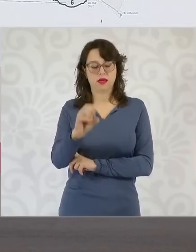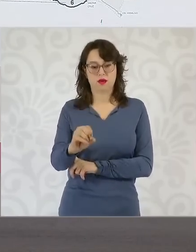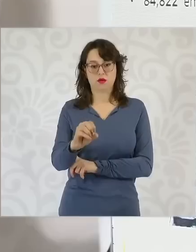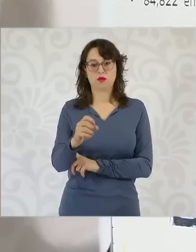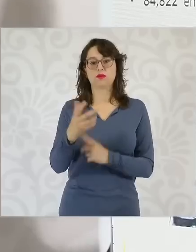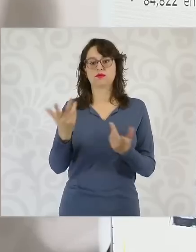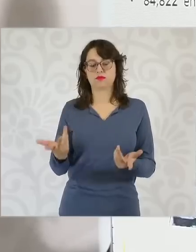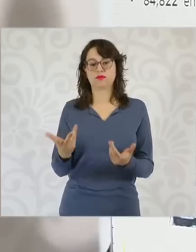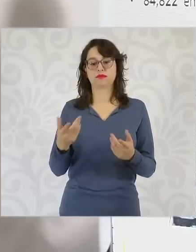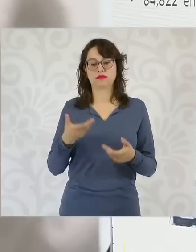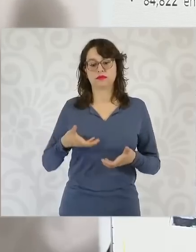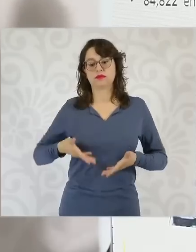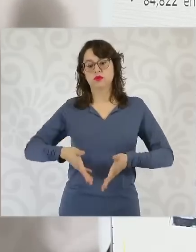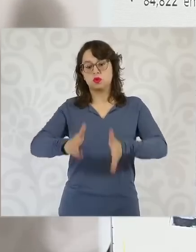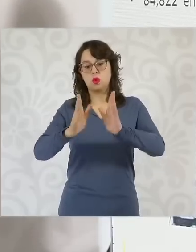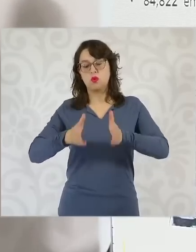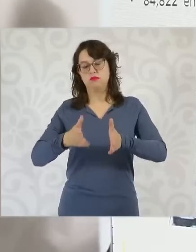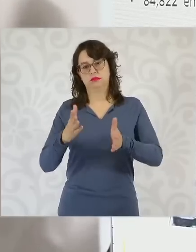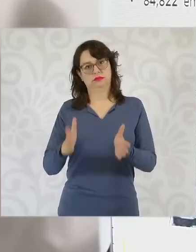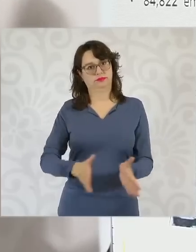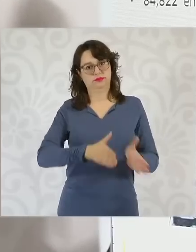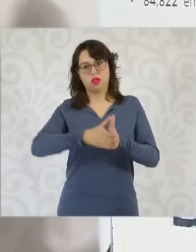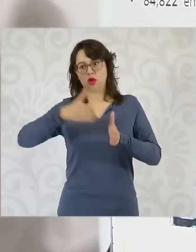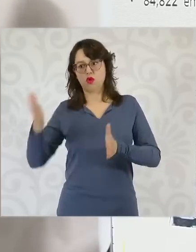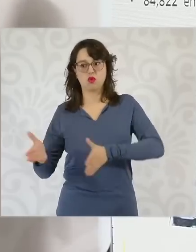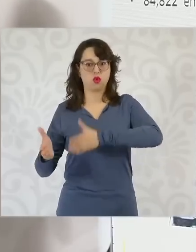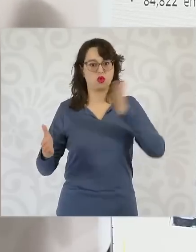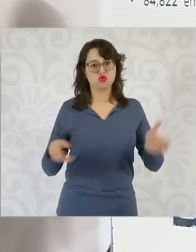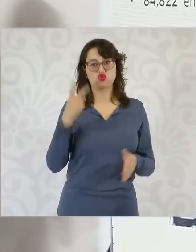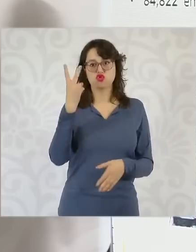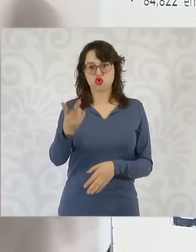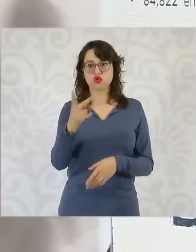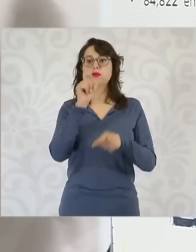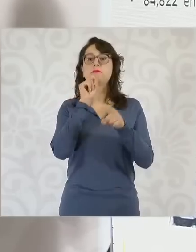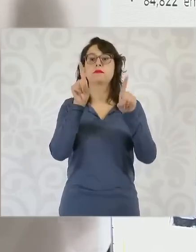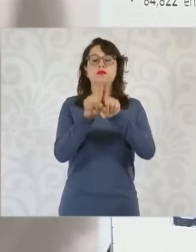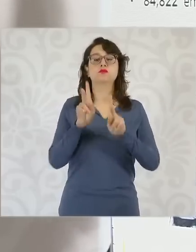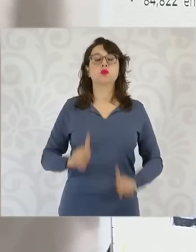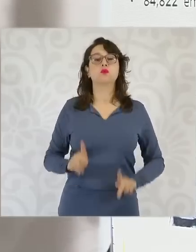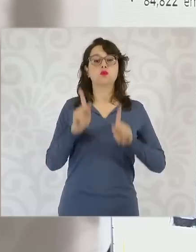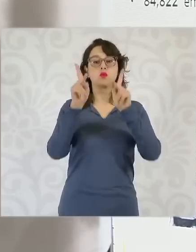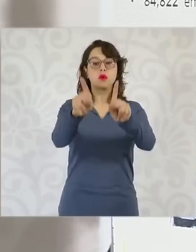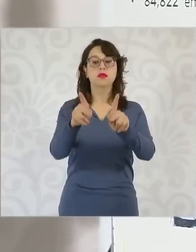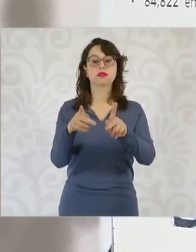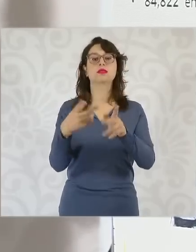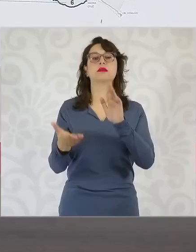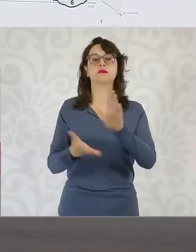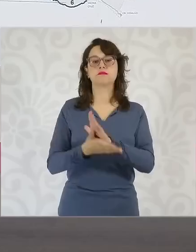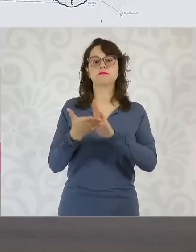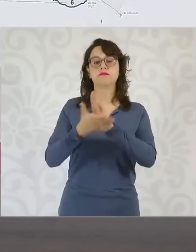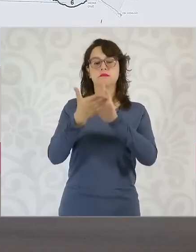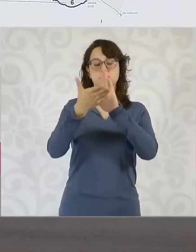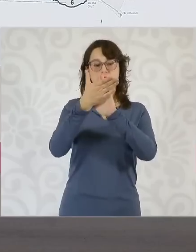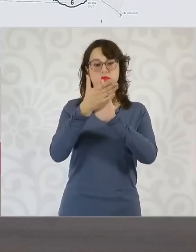estamos construyendo libramientos ampliando puentes este año estaremos trabajando Huatulco